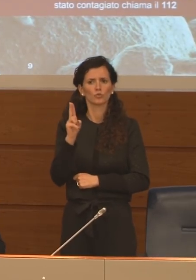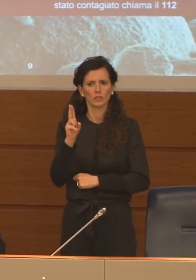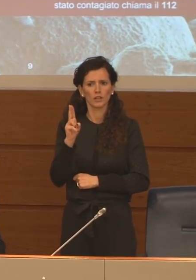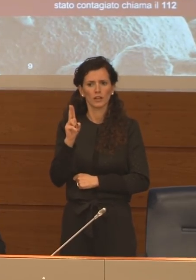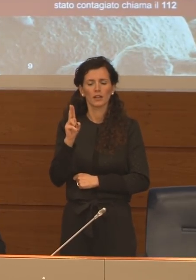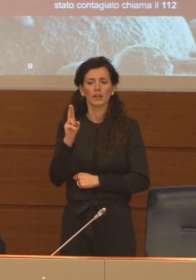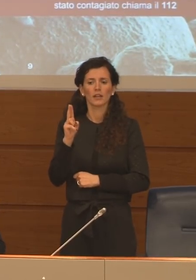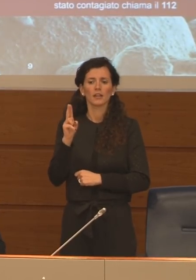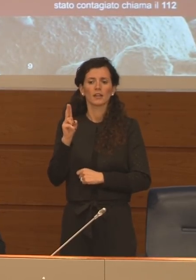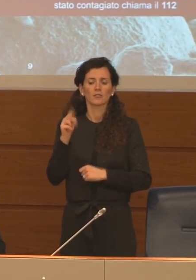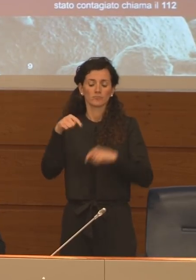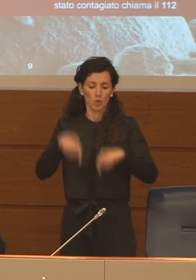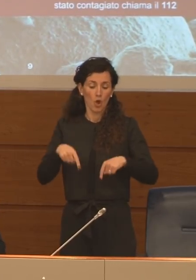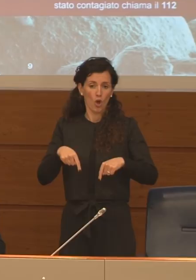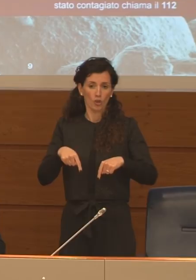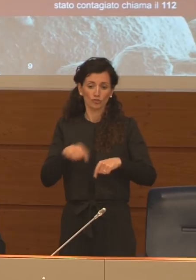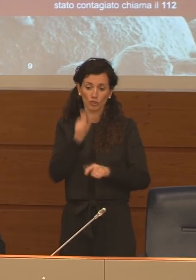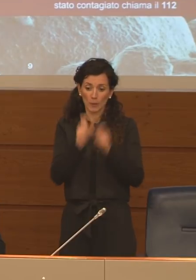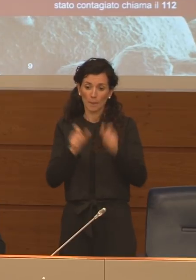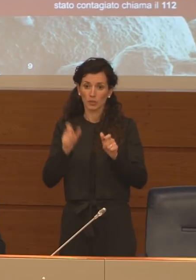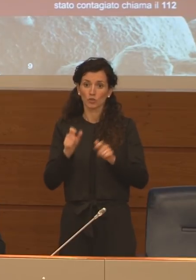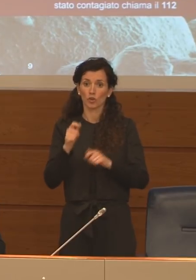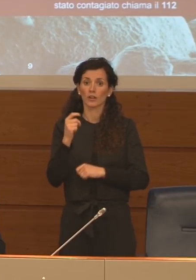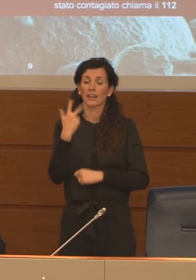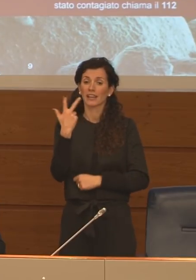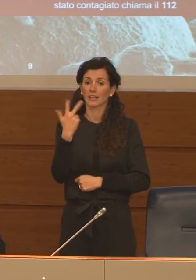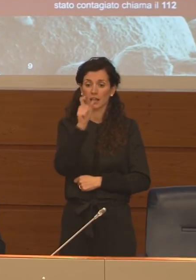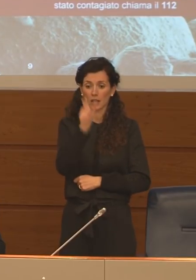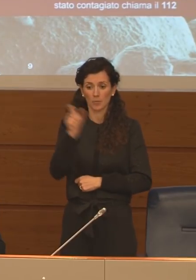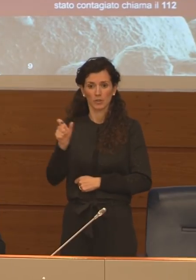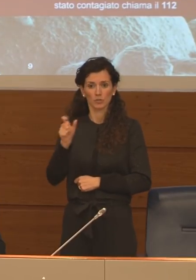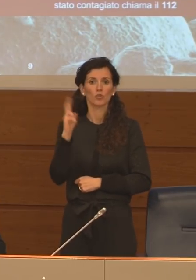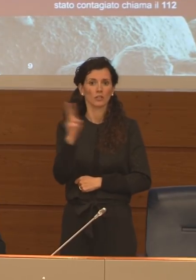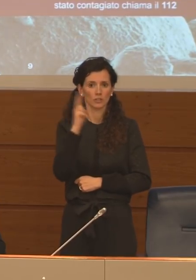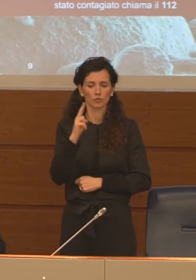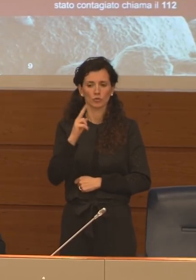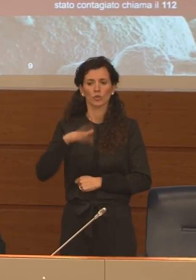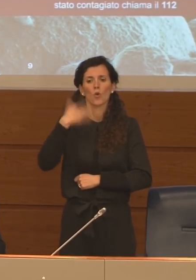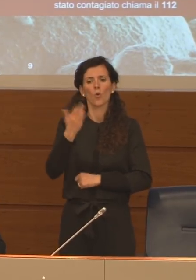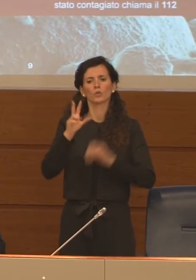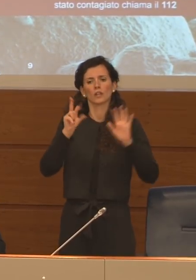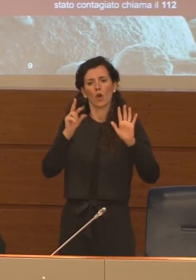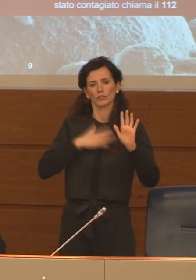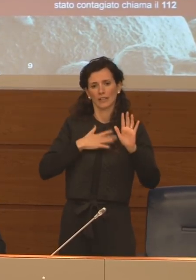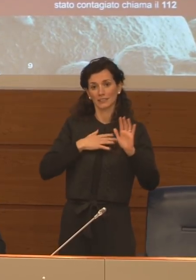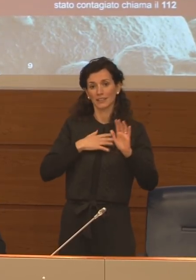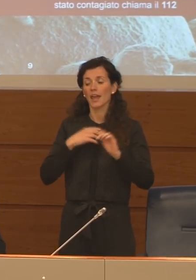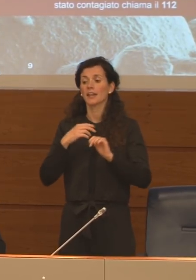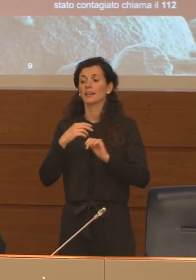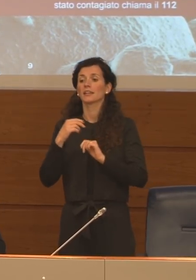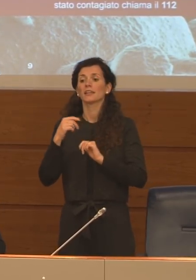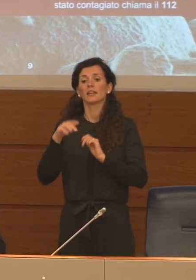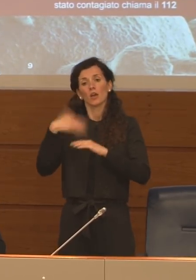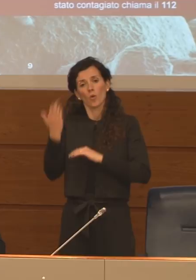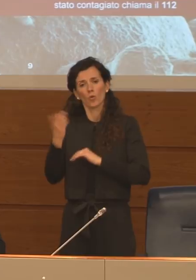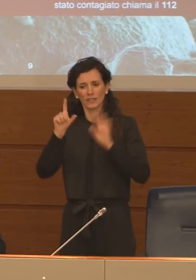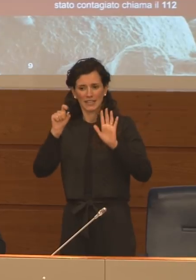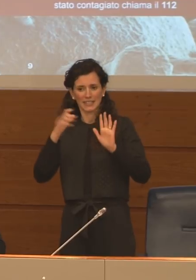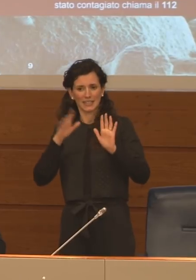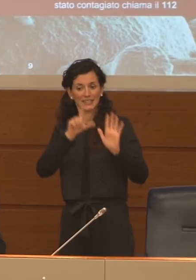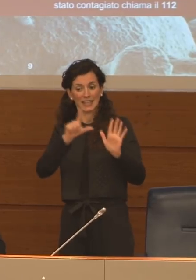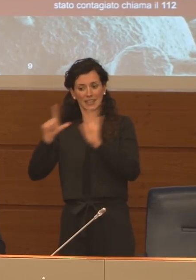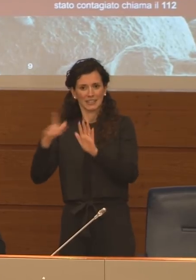oggi sono 3 ultraottantenni e un ultrasettantasettenne, non sono deceduti